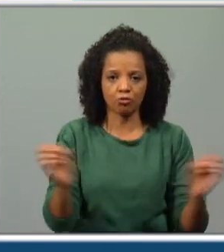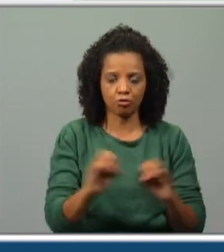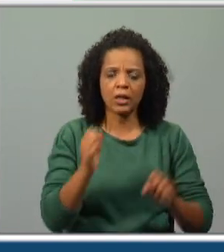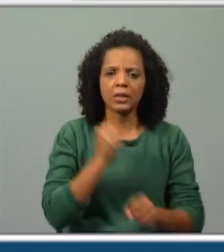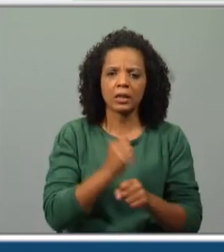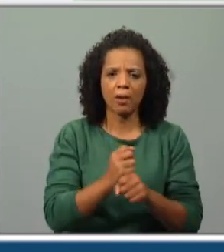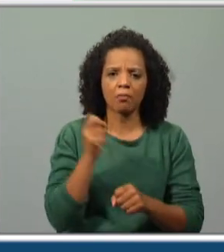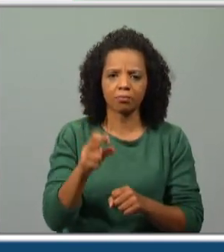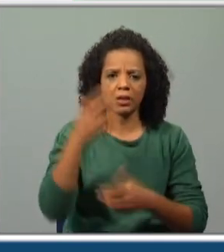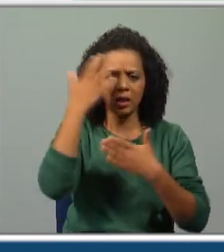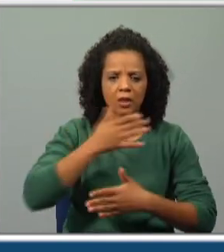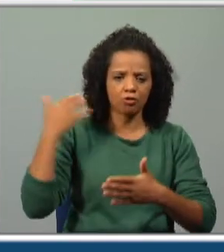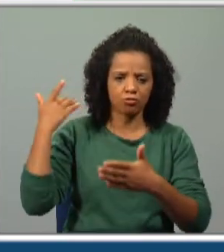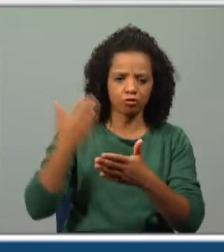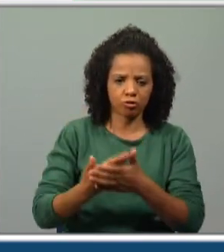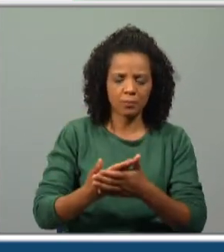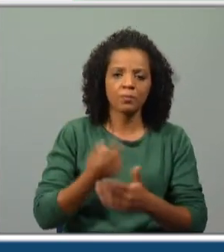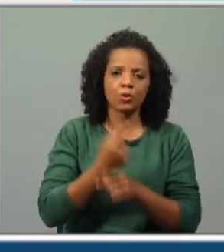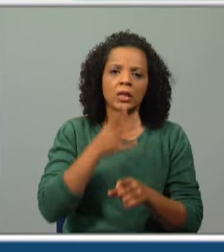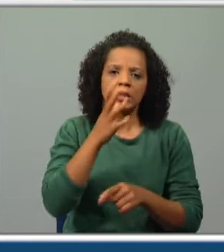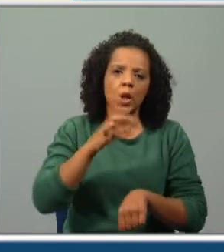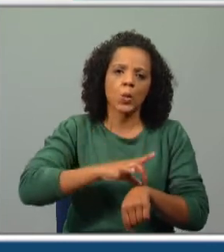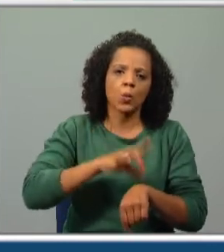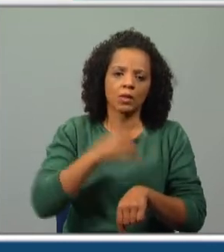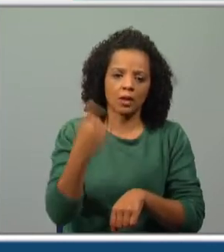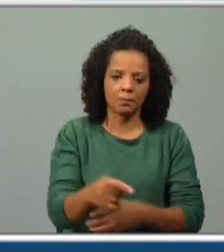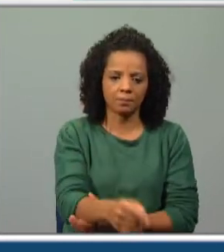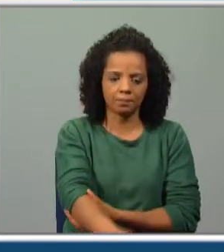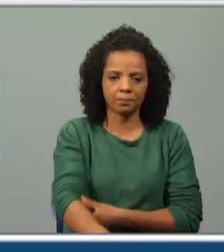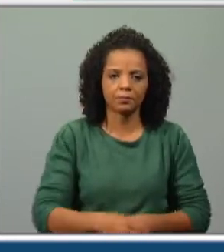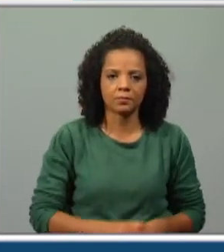trabalho nos últimos porque dizia que estava doente ele bateu no portão 我在最後一個工作，因為我說過生病了他敲門